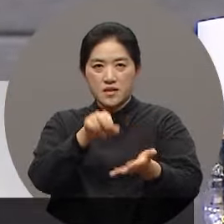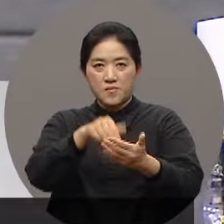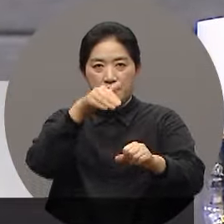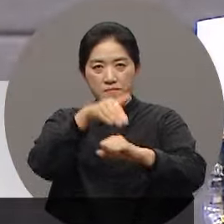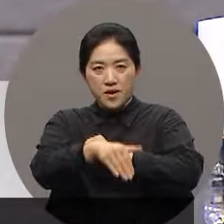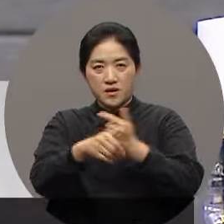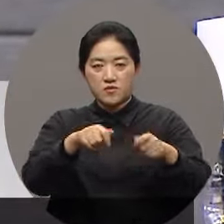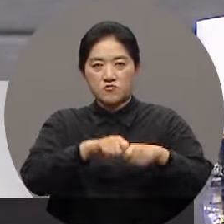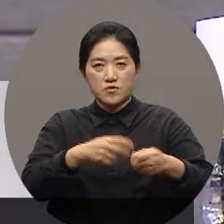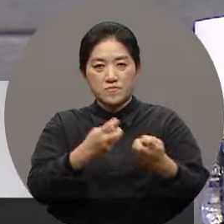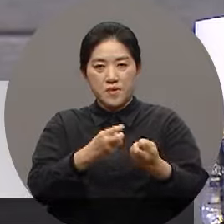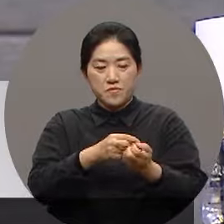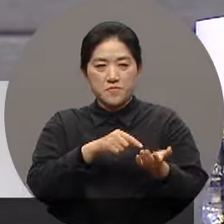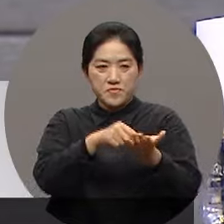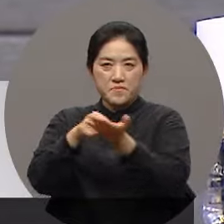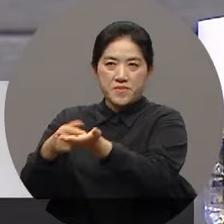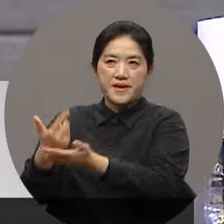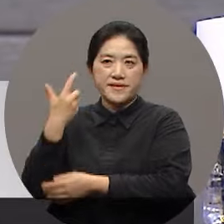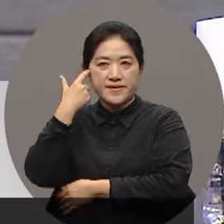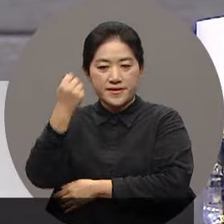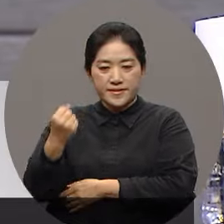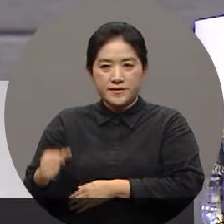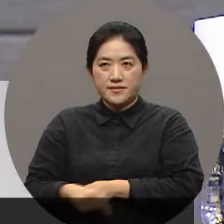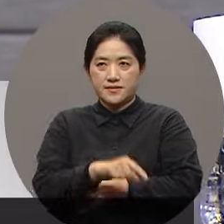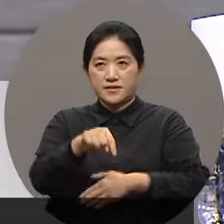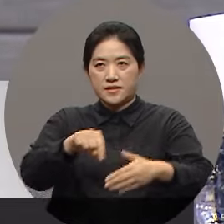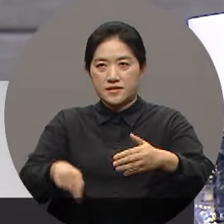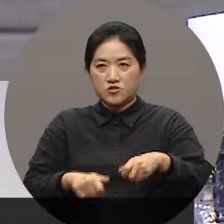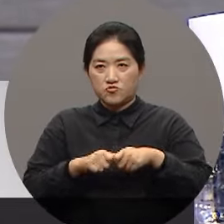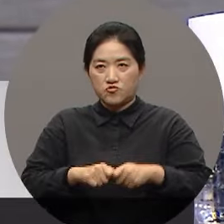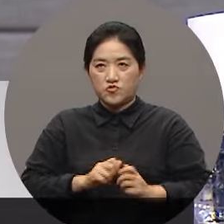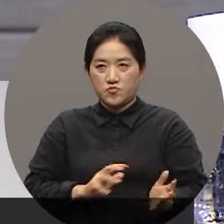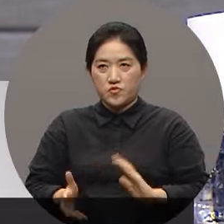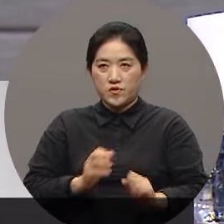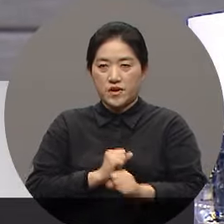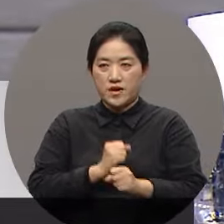각 주체의 테마와 형식에 대한 구체적제안을 하려 한다며 내부에서 구체적